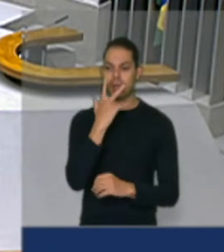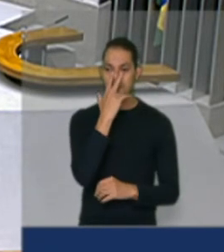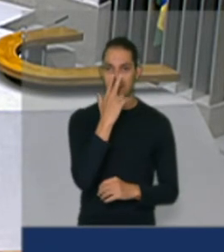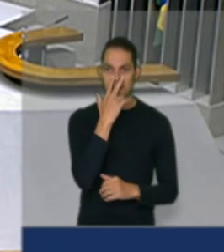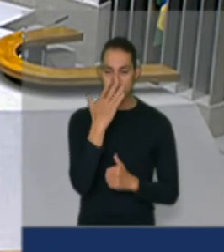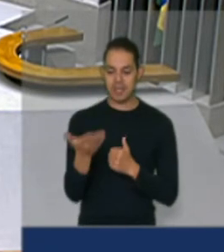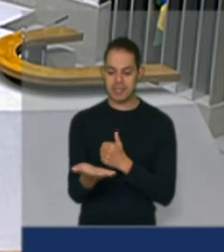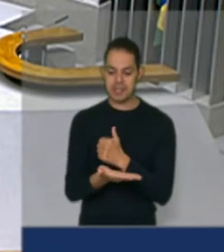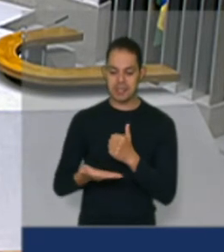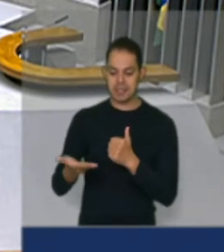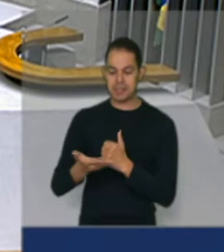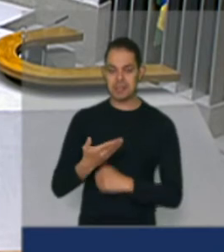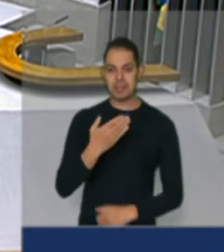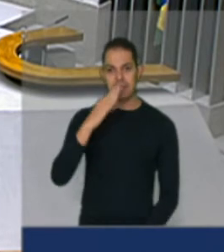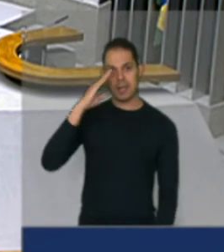SÓ TEM UM ASSUNTO PARA FALAR,